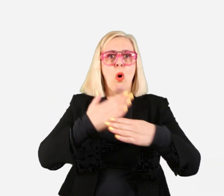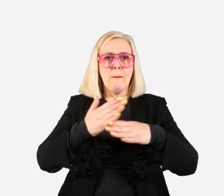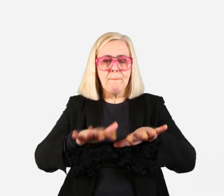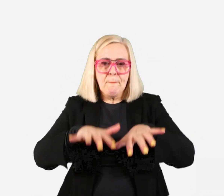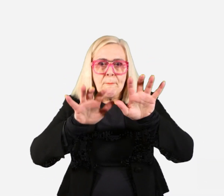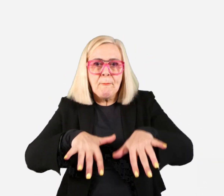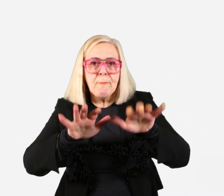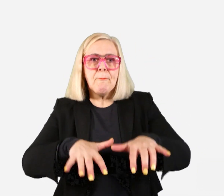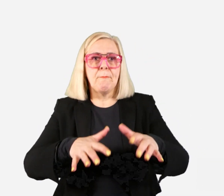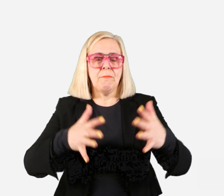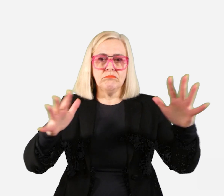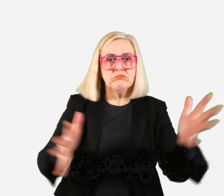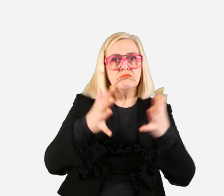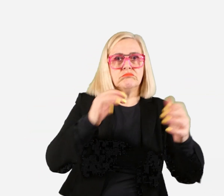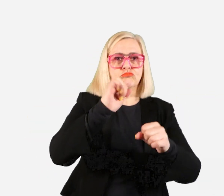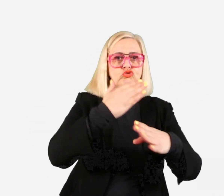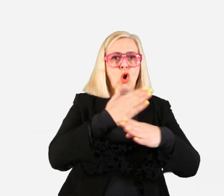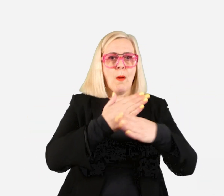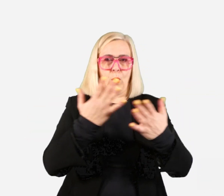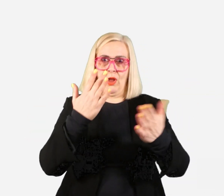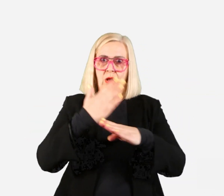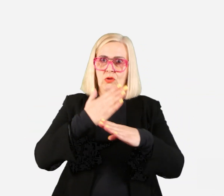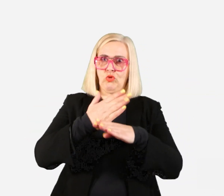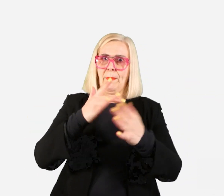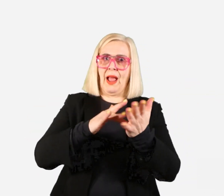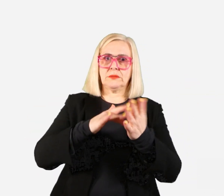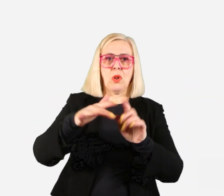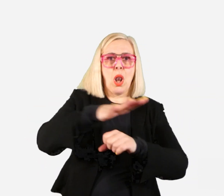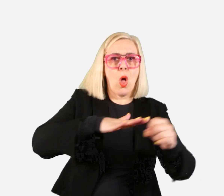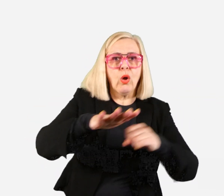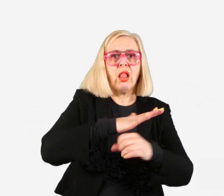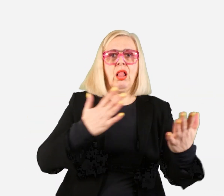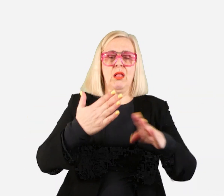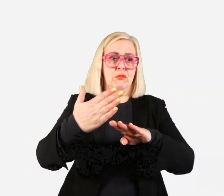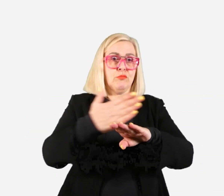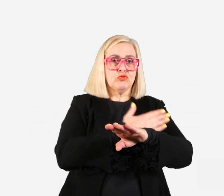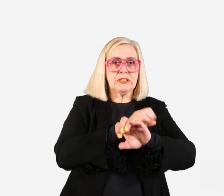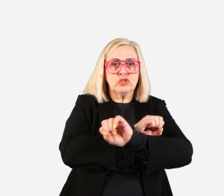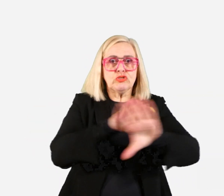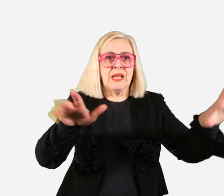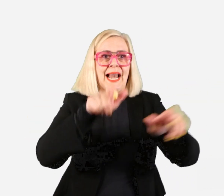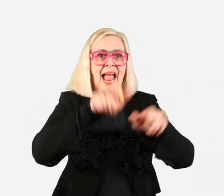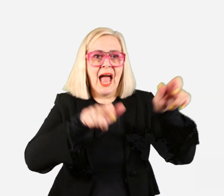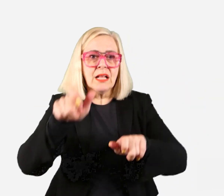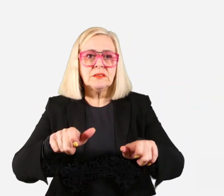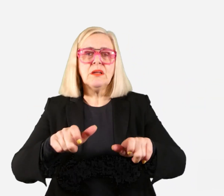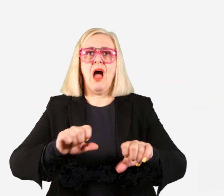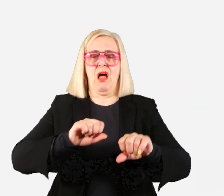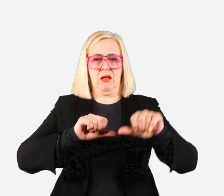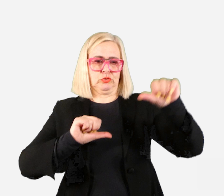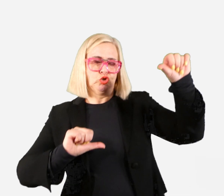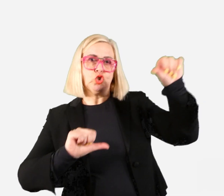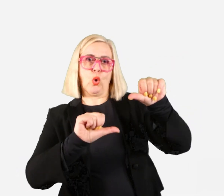hyrwyddo'ch swyddi gwag mewn canolfannau gwaith lleol, sgrinio ymgeiswyr ymlaen llaw,